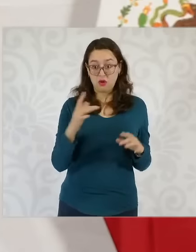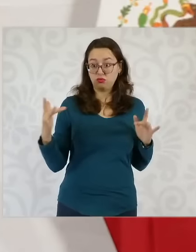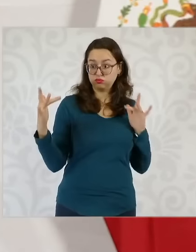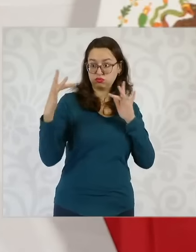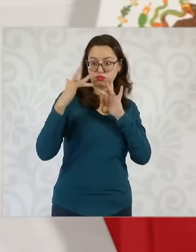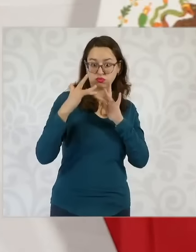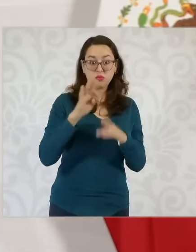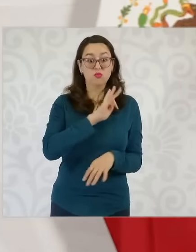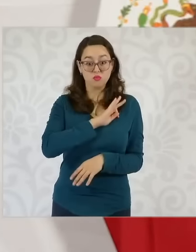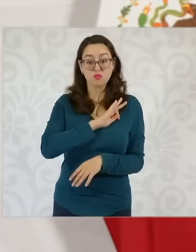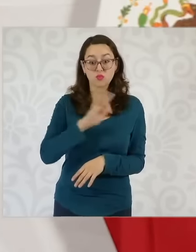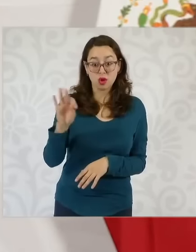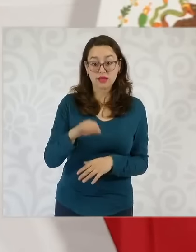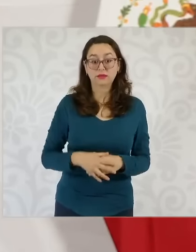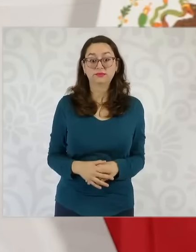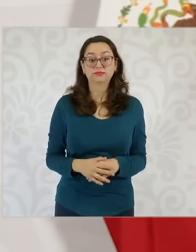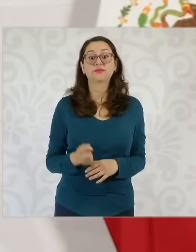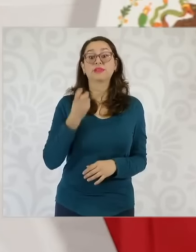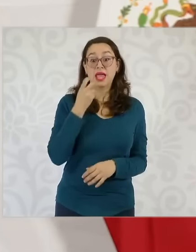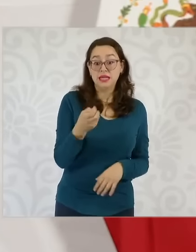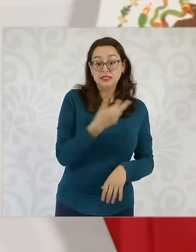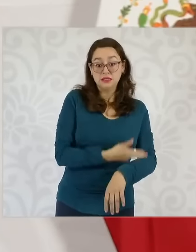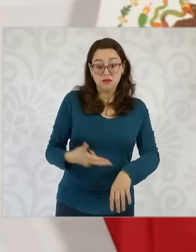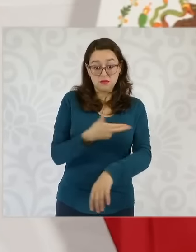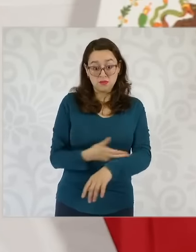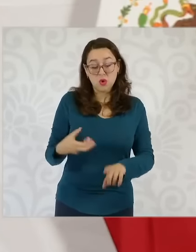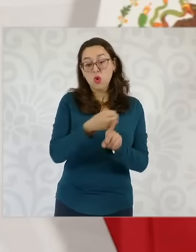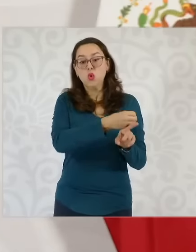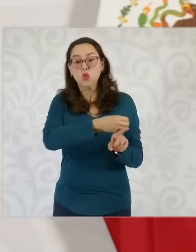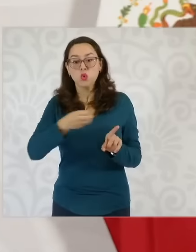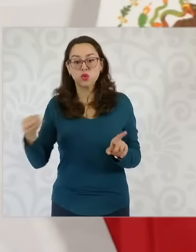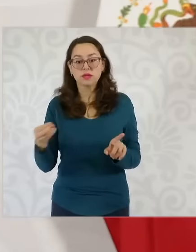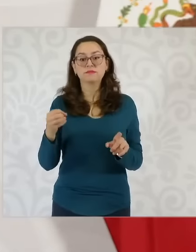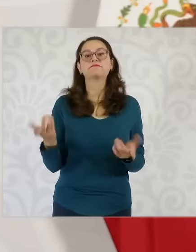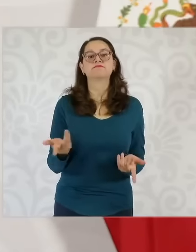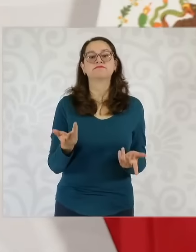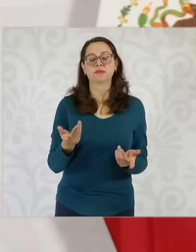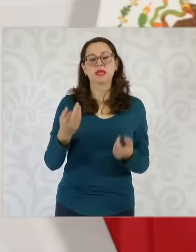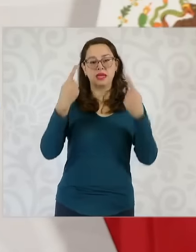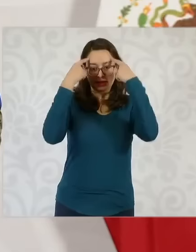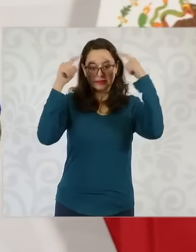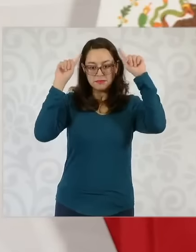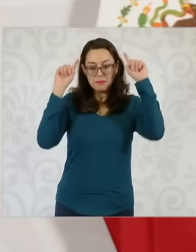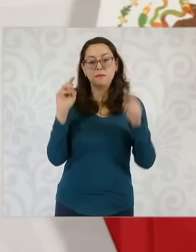de logístico está protegido por una brigada de infantería de Marina desplegada a lo largo de